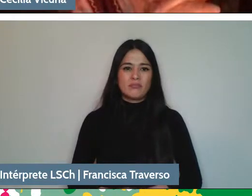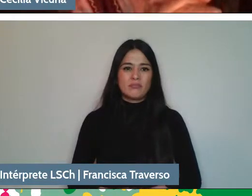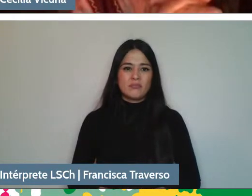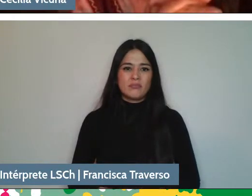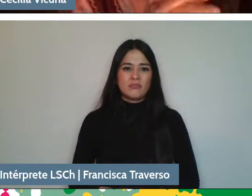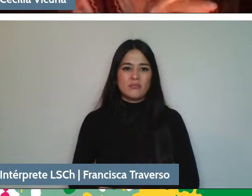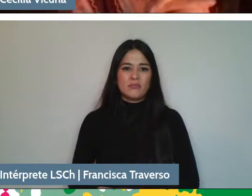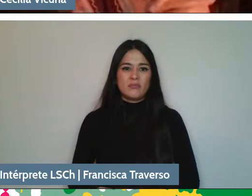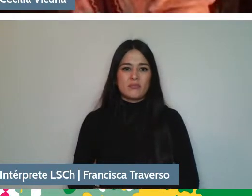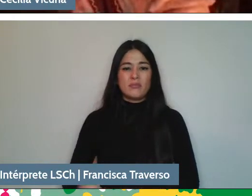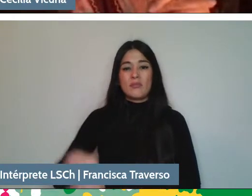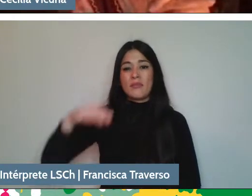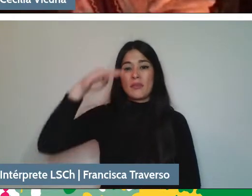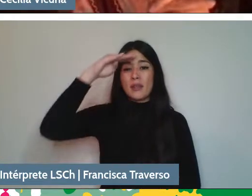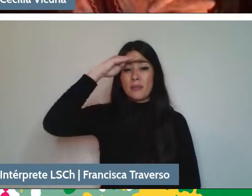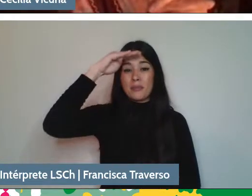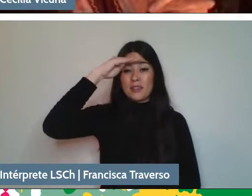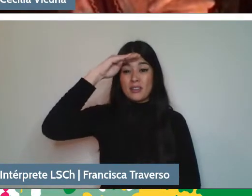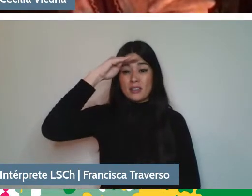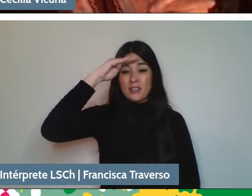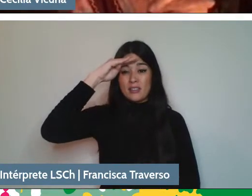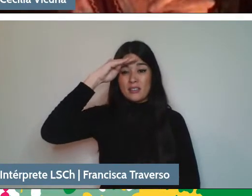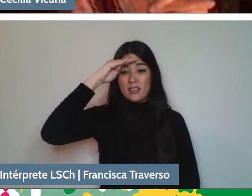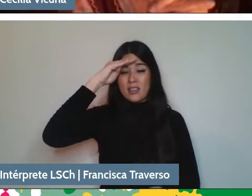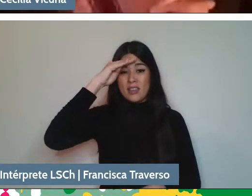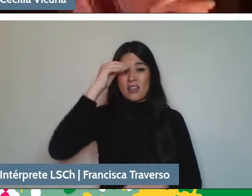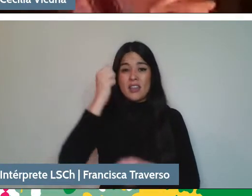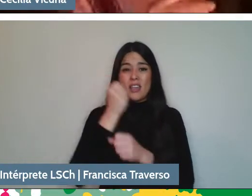Una experiencia en la cual ustedes no le pueden hacer...